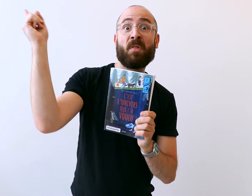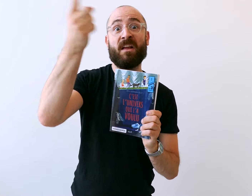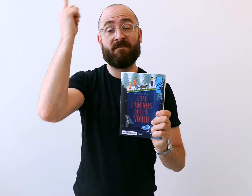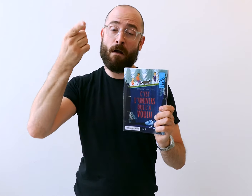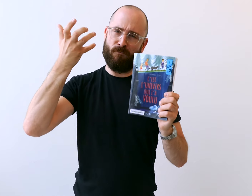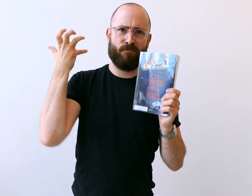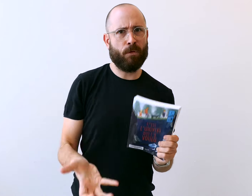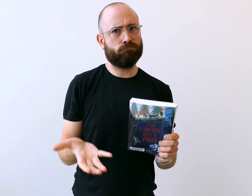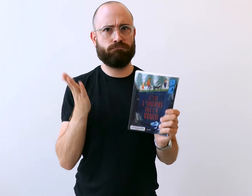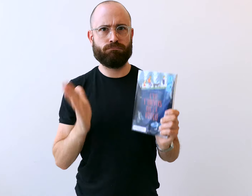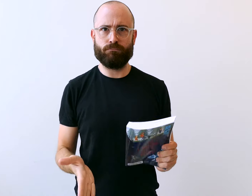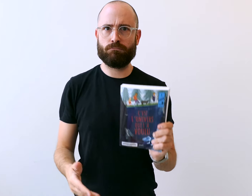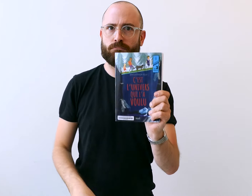"C'est l'Univers qui l'a voulu"